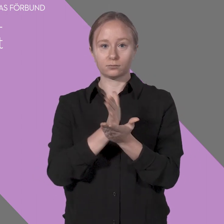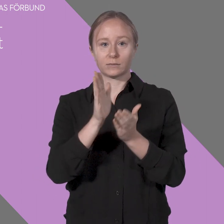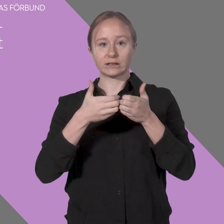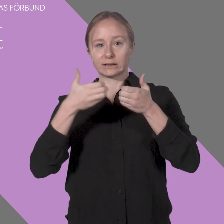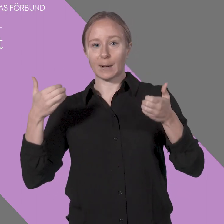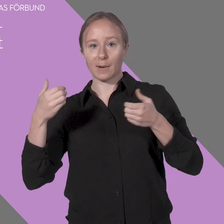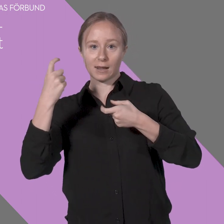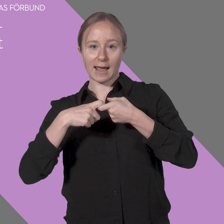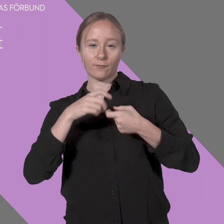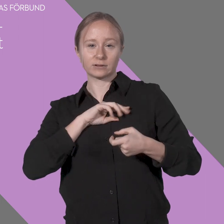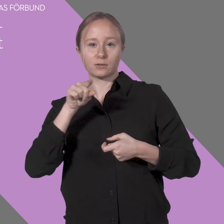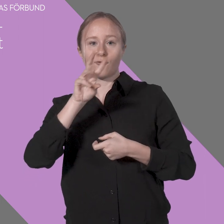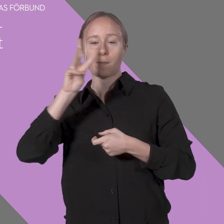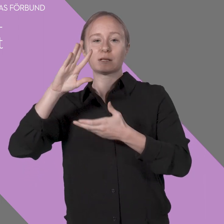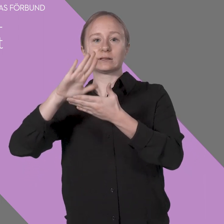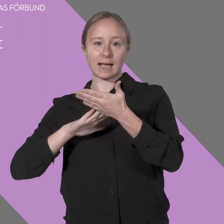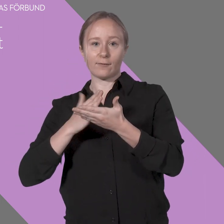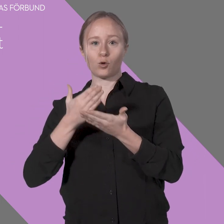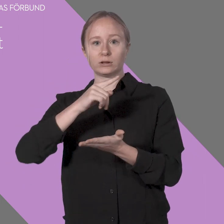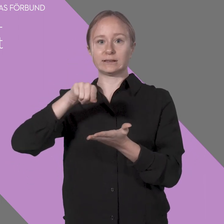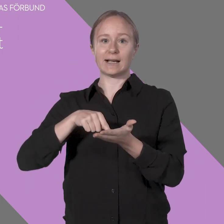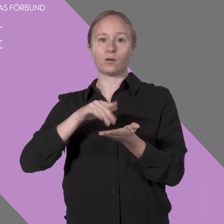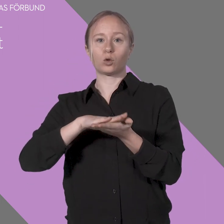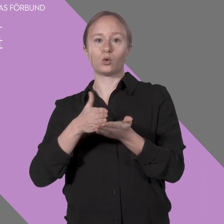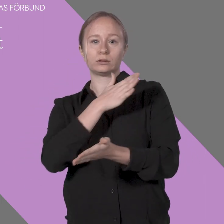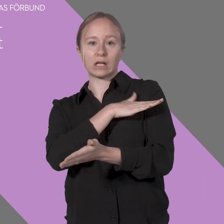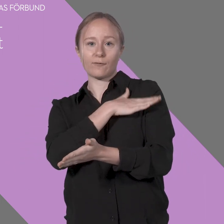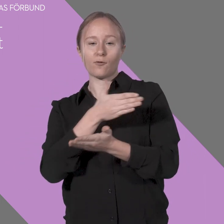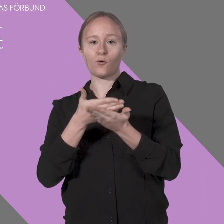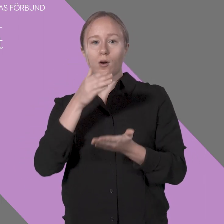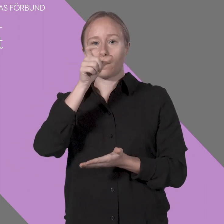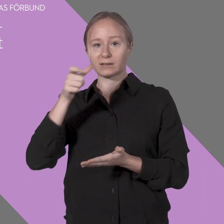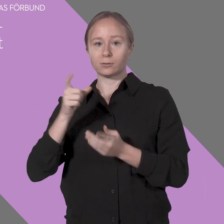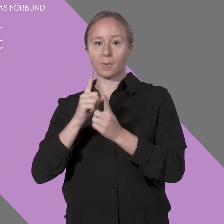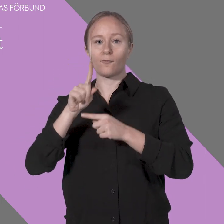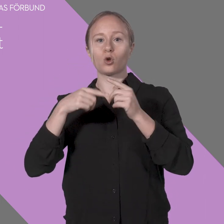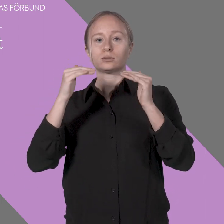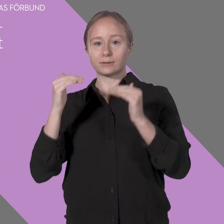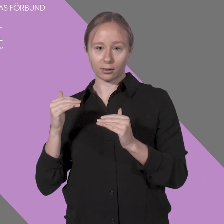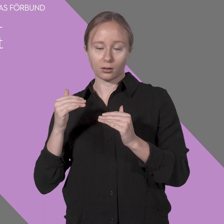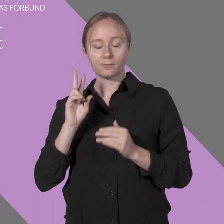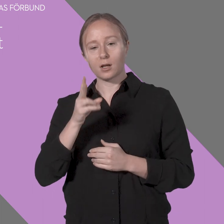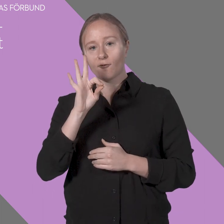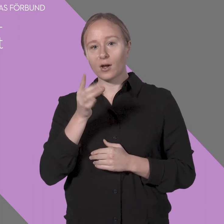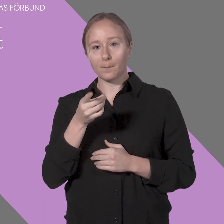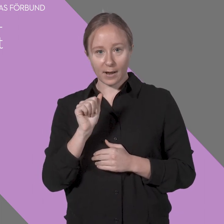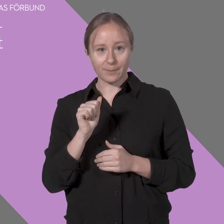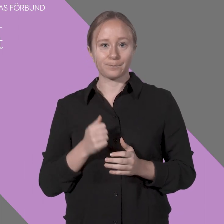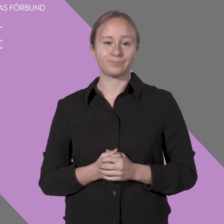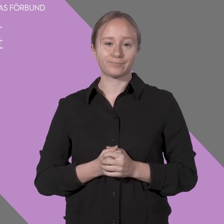via en separat länk som finns på webbplatsen för Centret för tolktjänst - för personer med funktionsnedsättning.